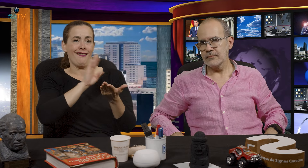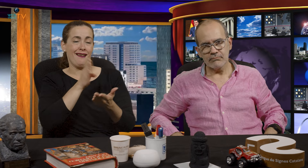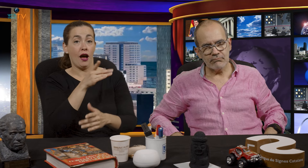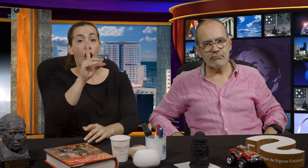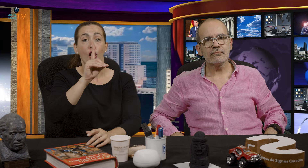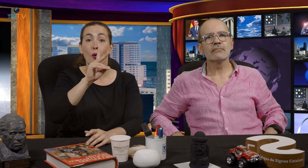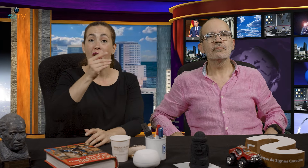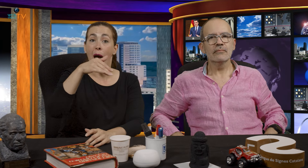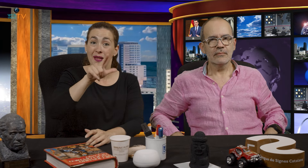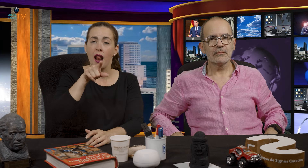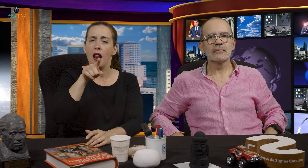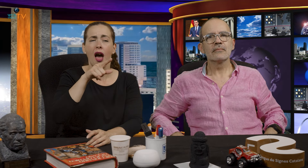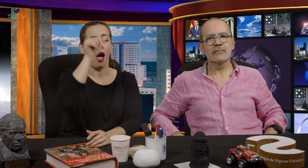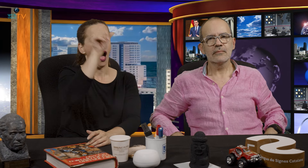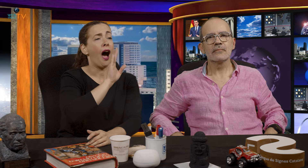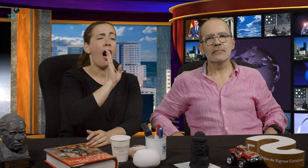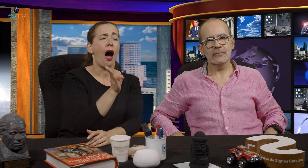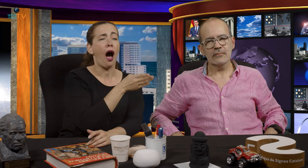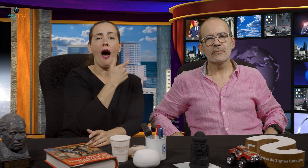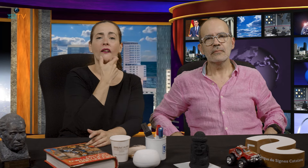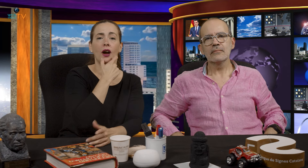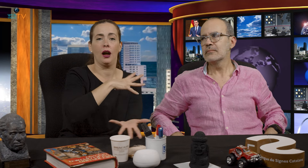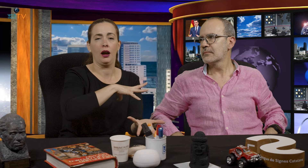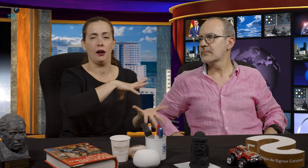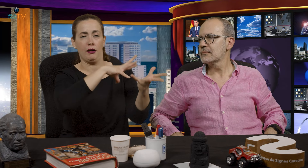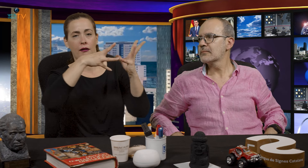Dudamel fan de Bethooven, adaptó la música del compositor a una obra escenificada.